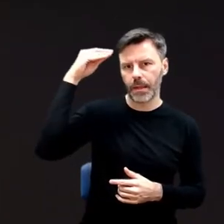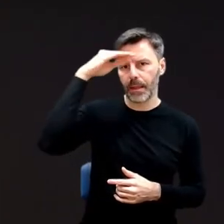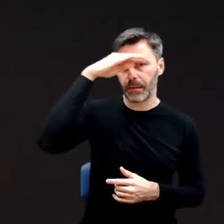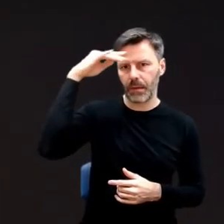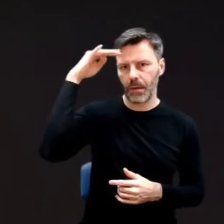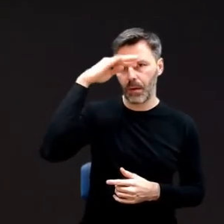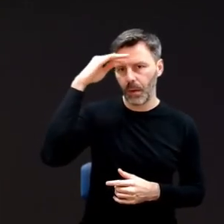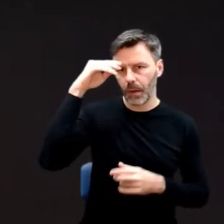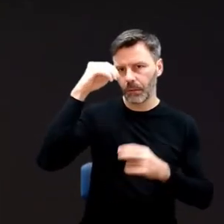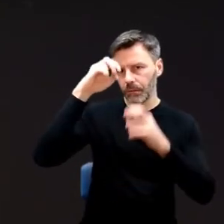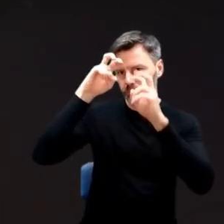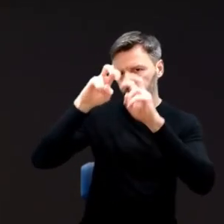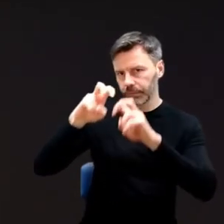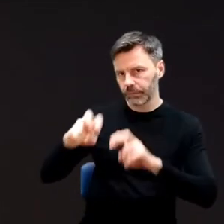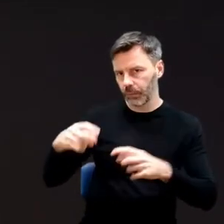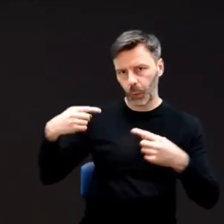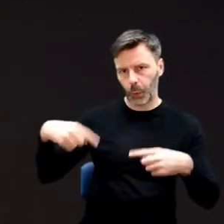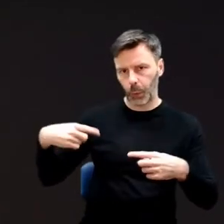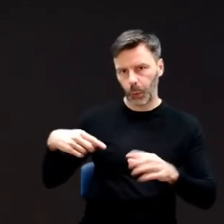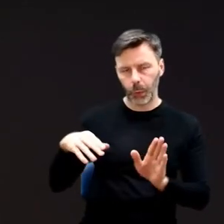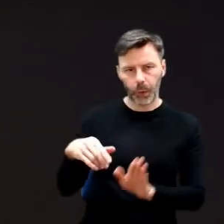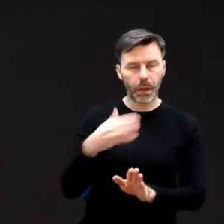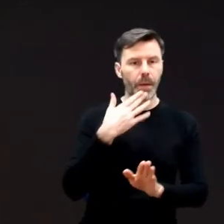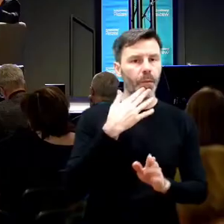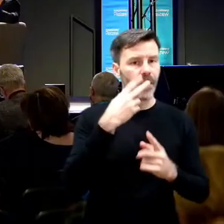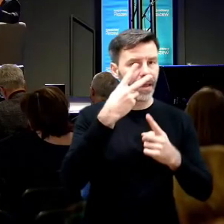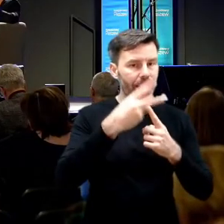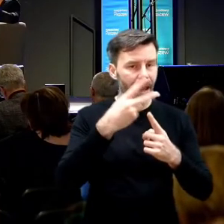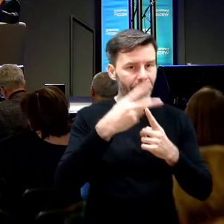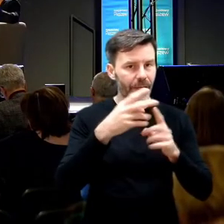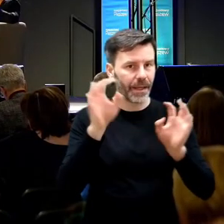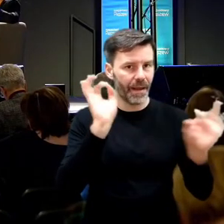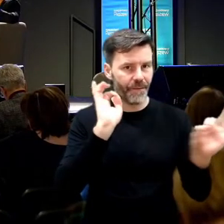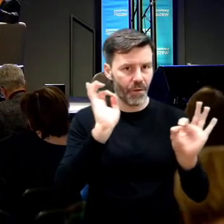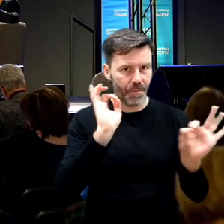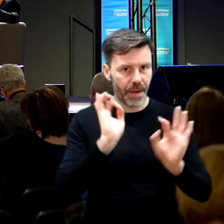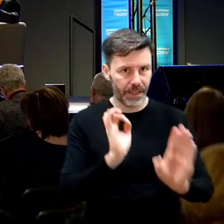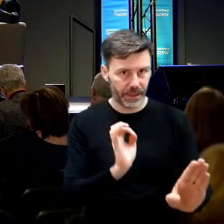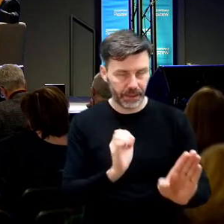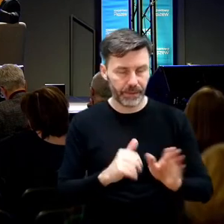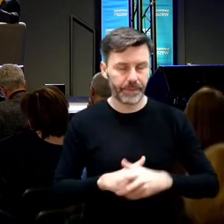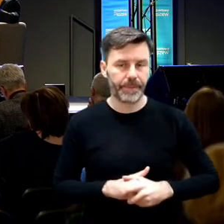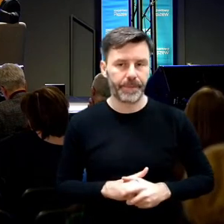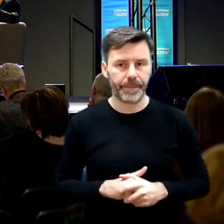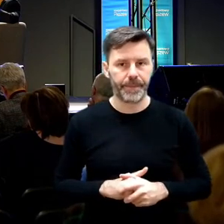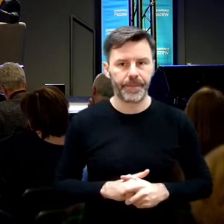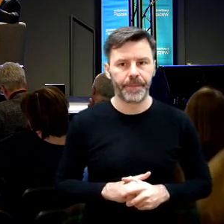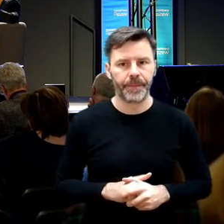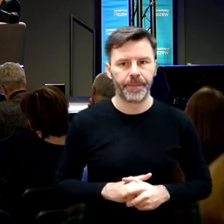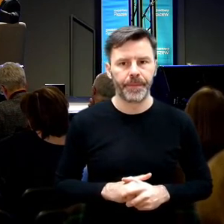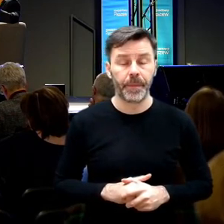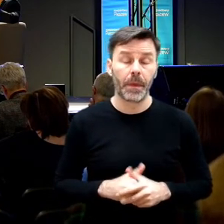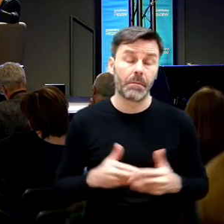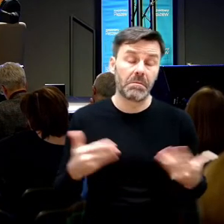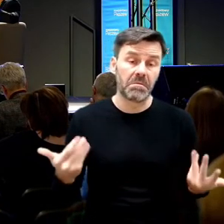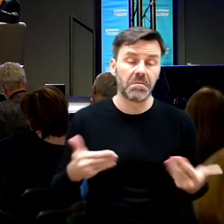Ja mówię o przekazie medialnym i o emocjach. W tym kontekście myślę sobie o tym że może to jest kwestia właśnie tego,